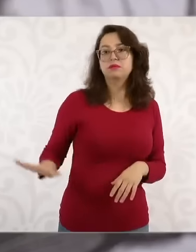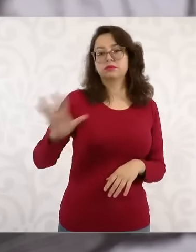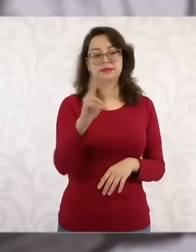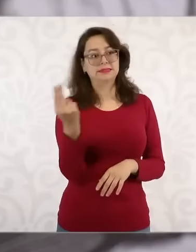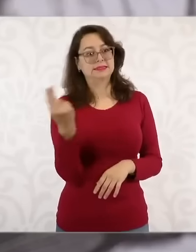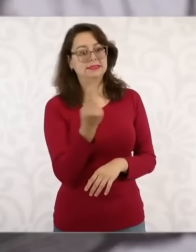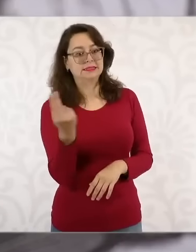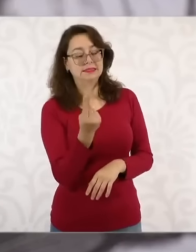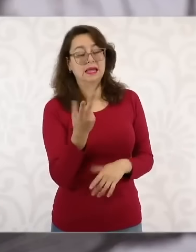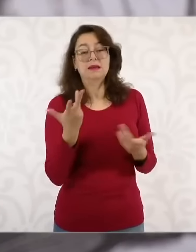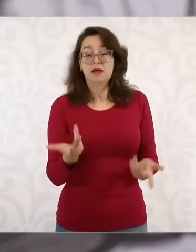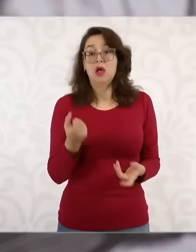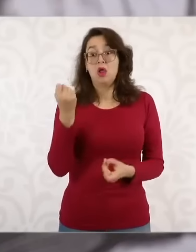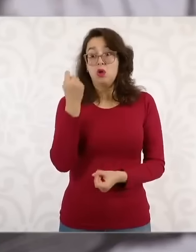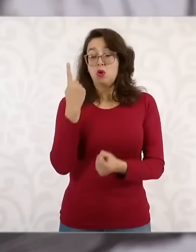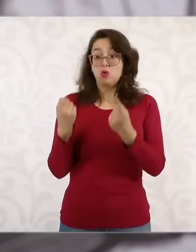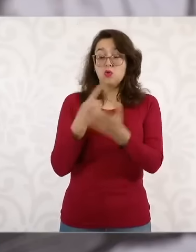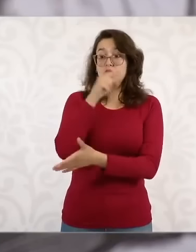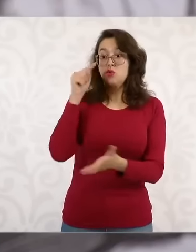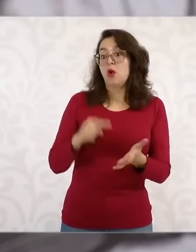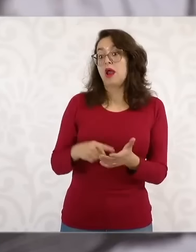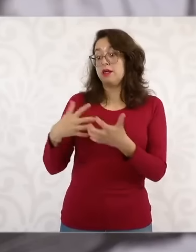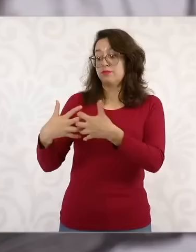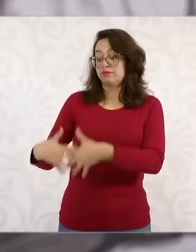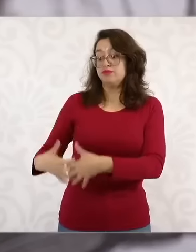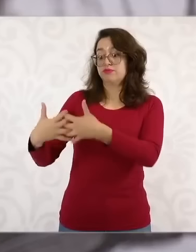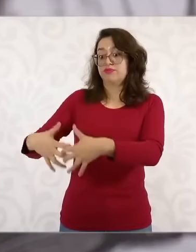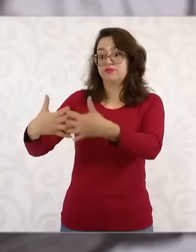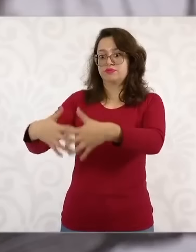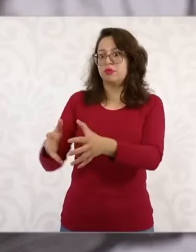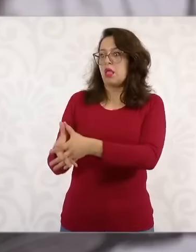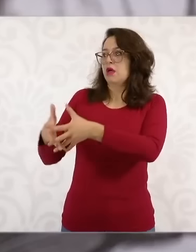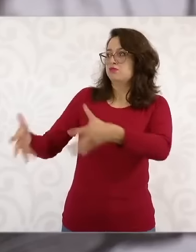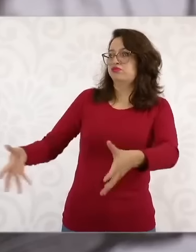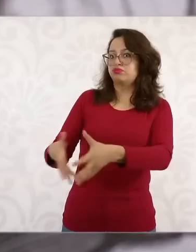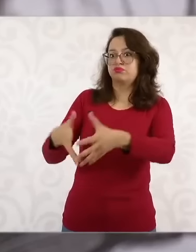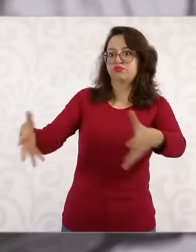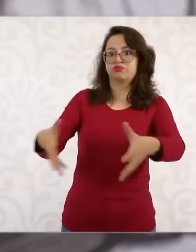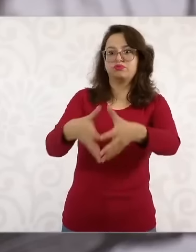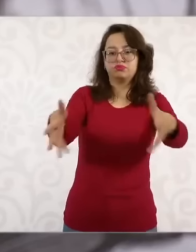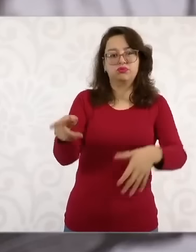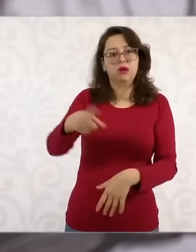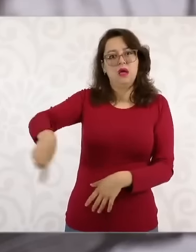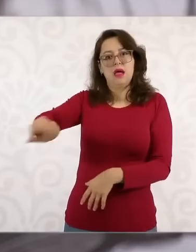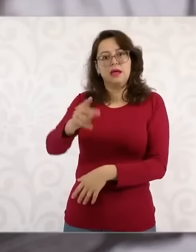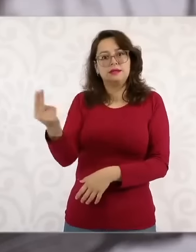la expansión industrial, urbana y productiva ya está ocurriendo. En esta lámina que presentamos el